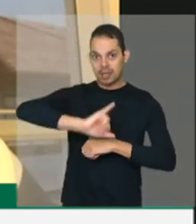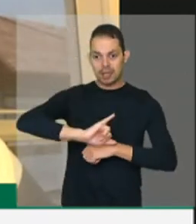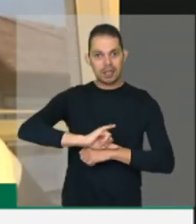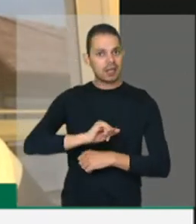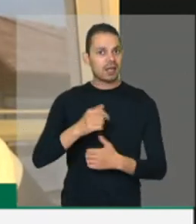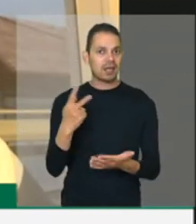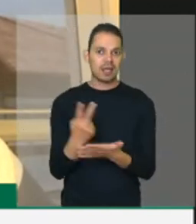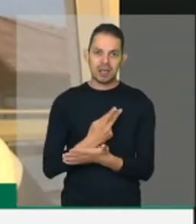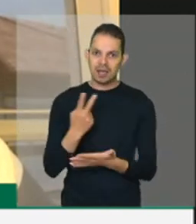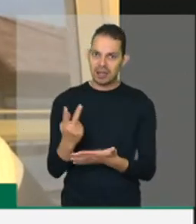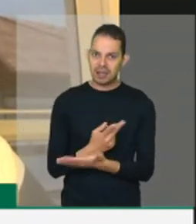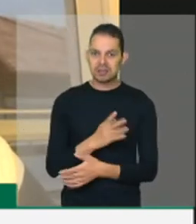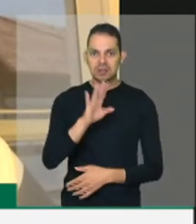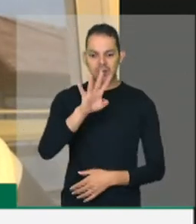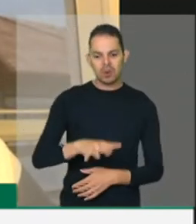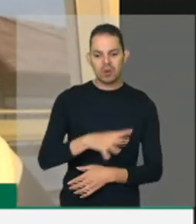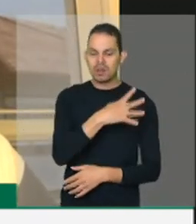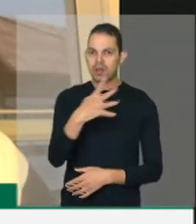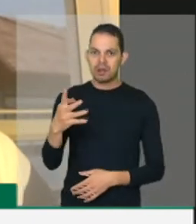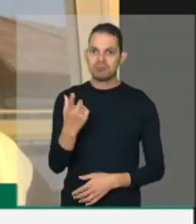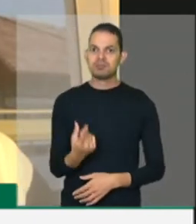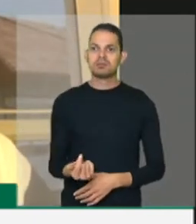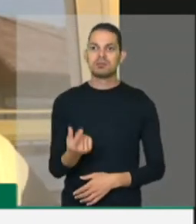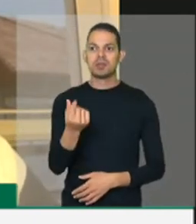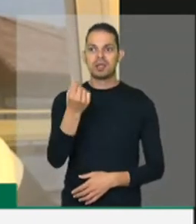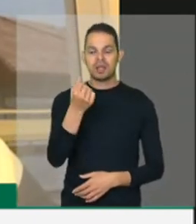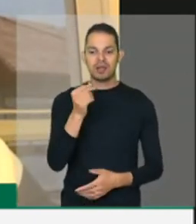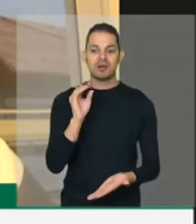ALEMANHA, JÁ NÃO DEU CERTO TABELAR PREÇO NA VERDADE VAI FALTAR IMÓVEL OU PIOR VÃO